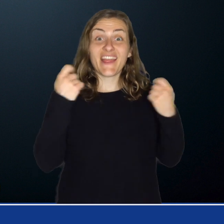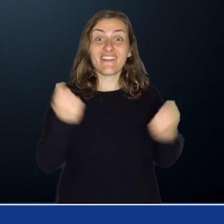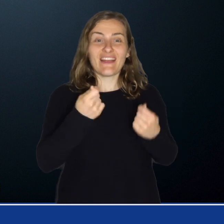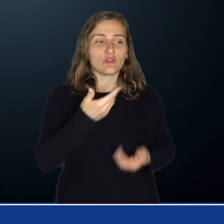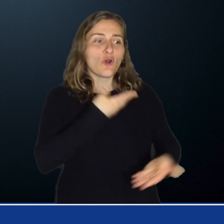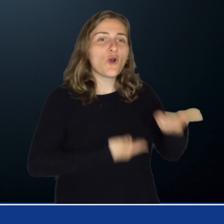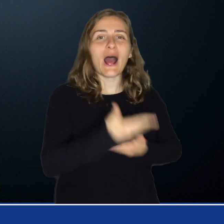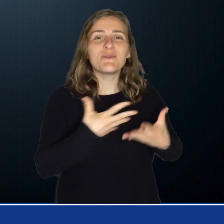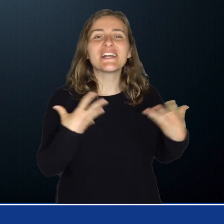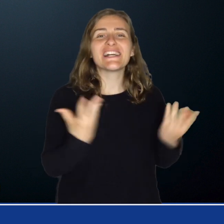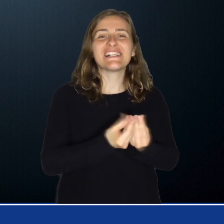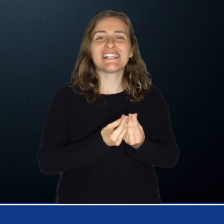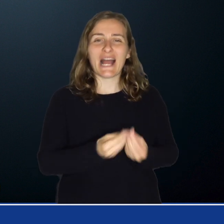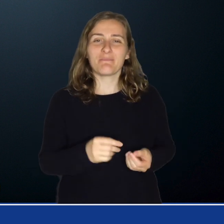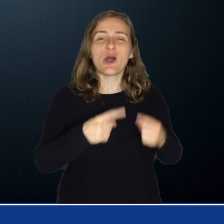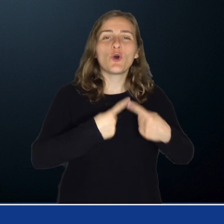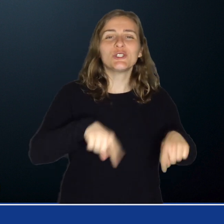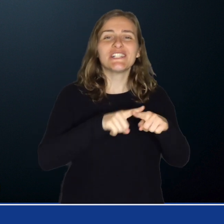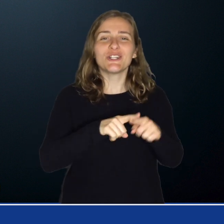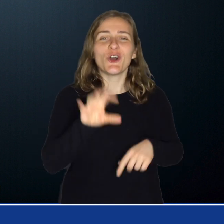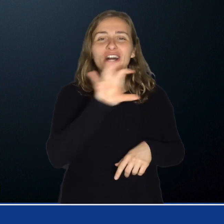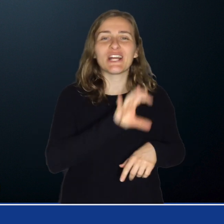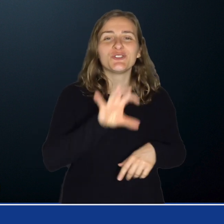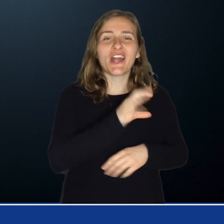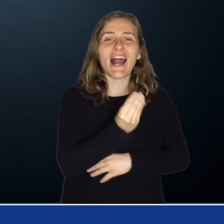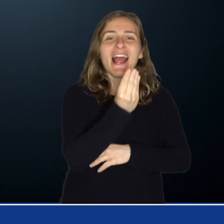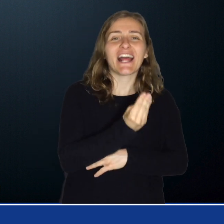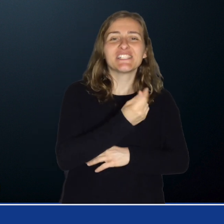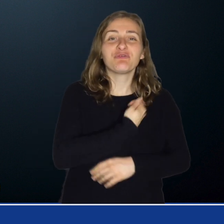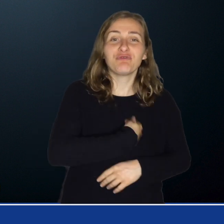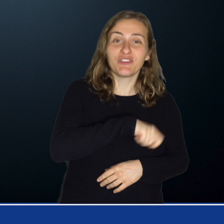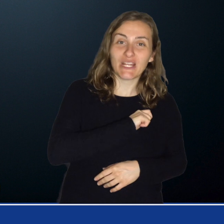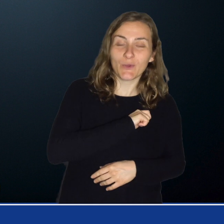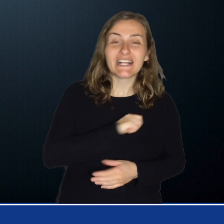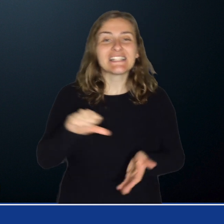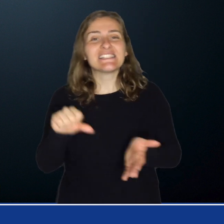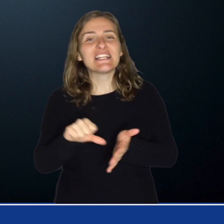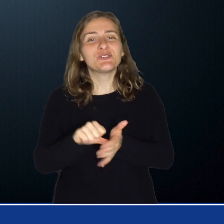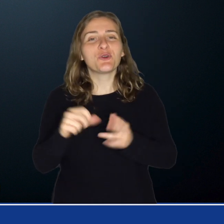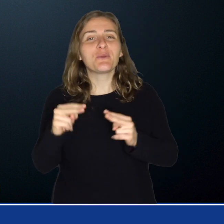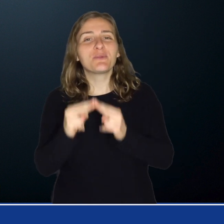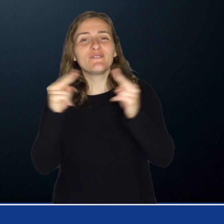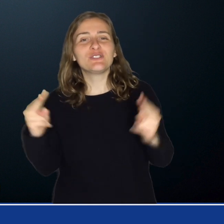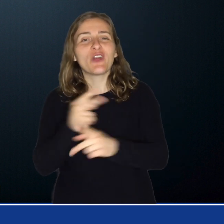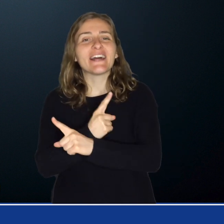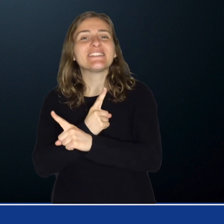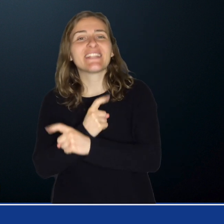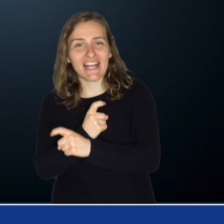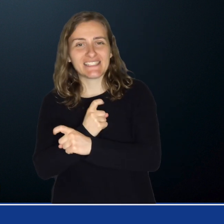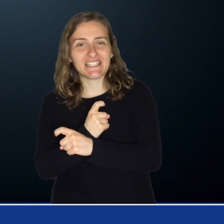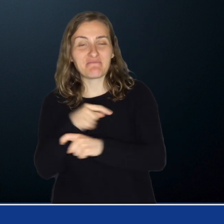Grazie alla collaborazione del Consiglio Regionale ENS del Friuli-Venezia Giulia e della Sezione Provinciale ENS di Trieste,